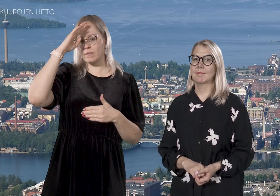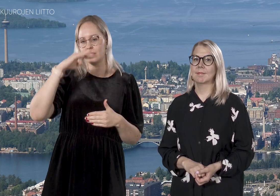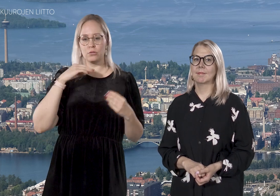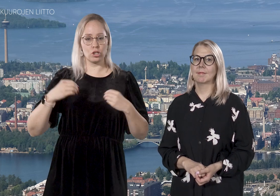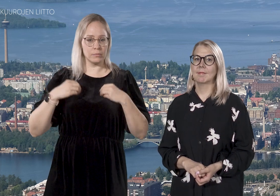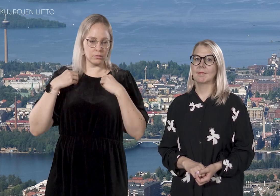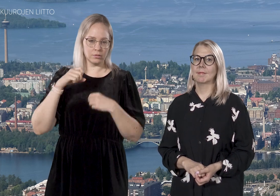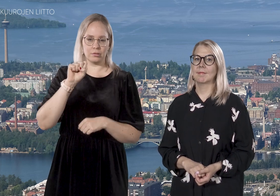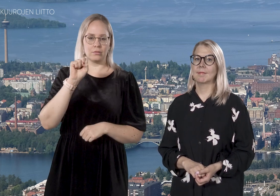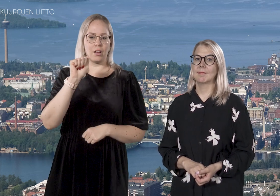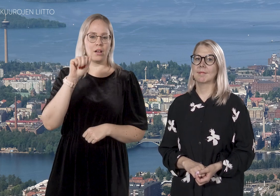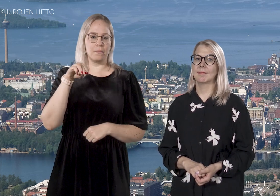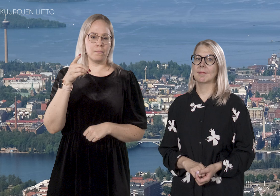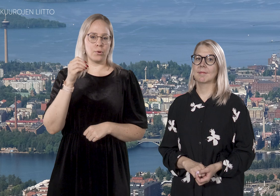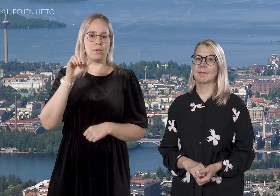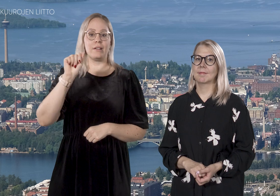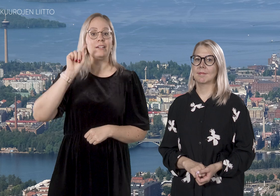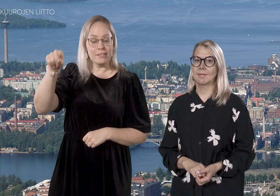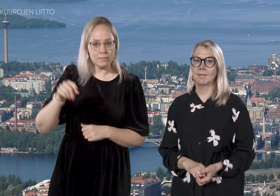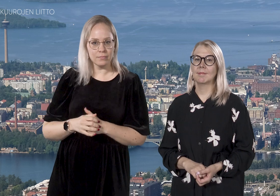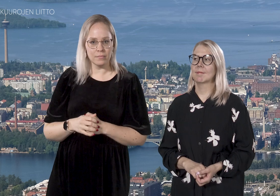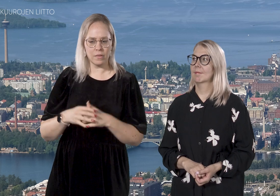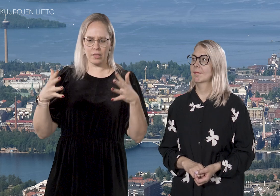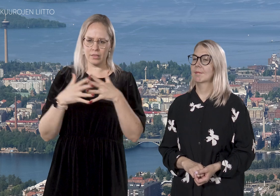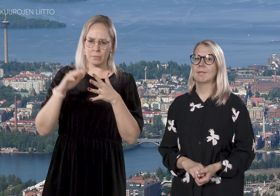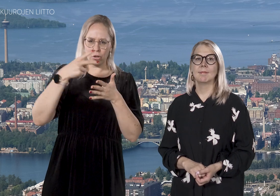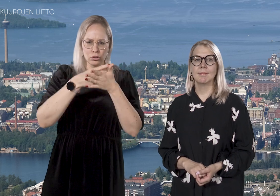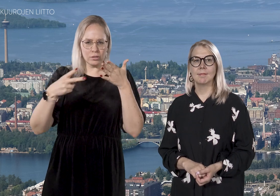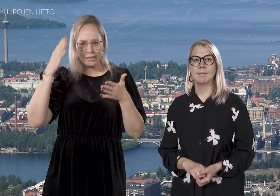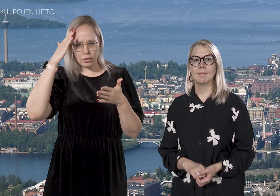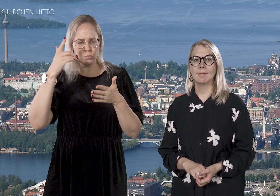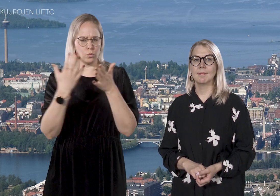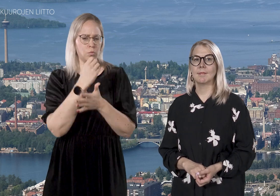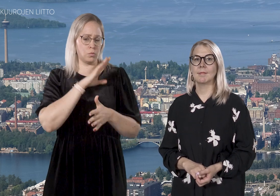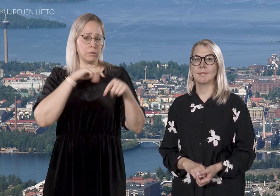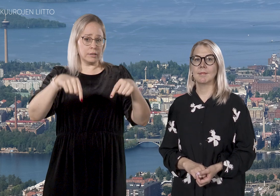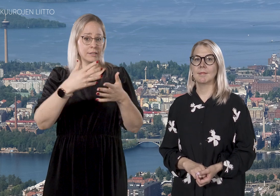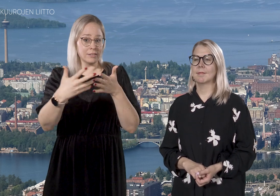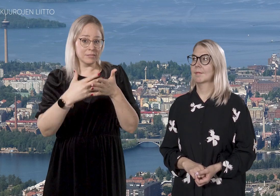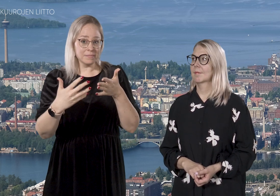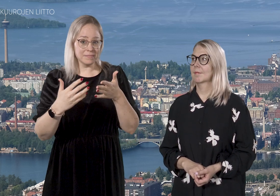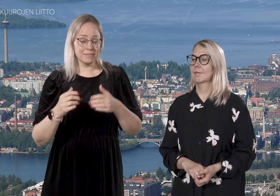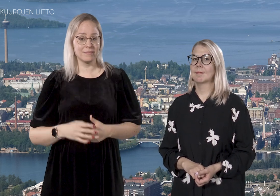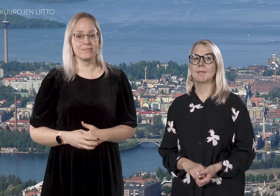työväenopisto Sampolan tiloissa. Tarkemmat osoitetiedot löydät allaolevasta tekstistä.